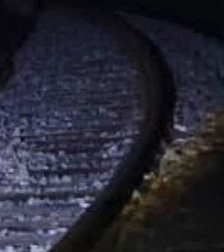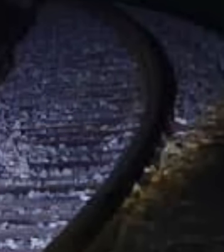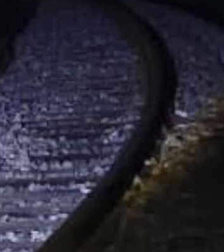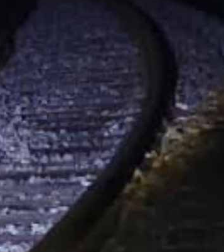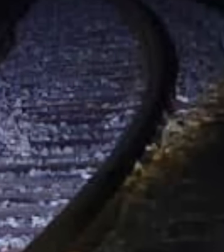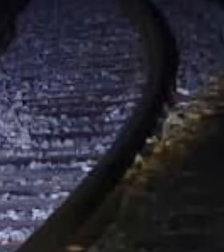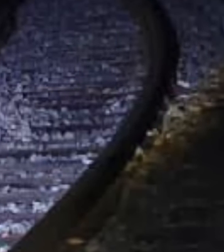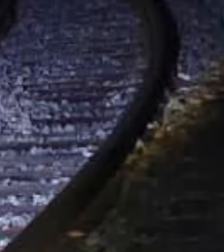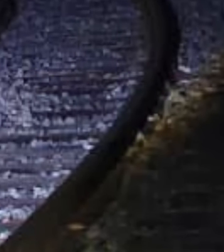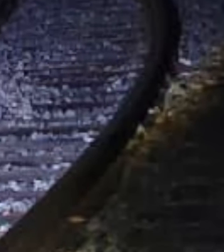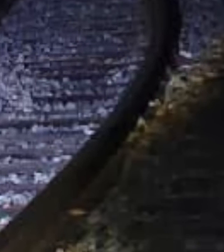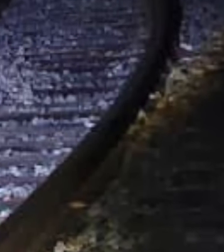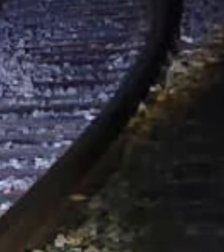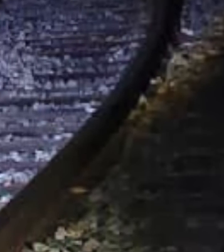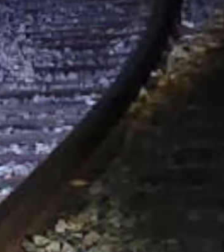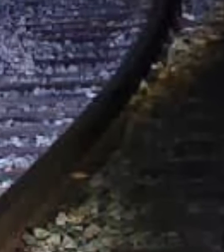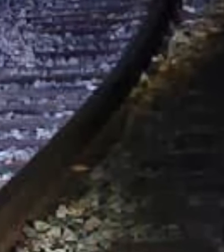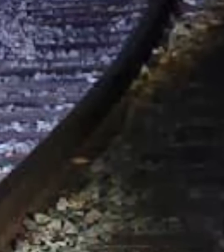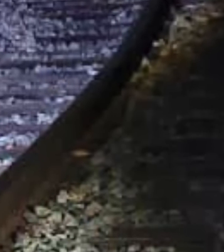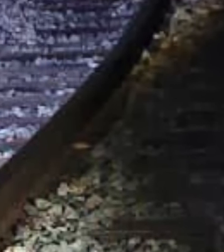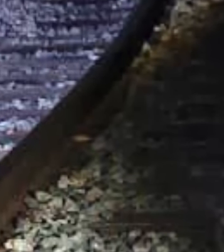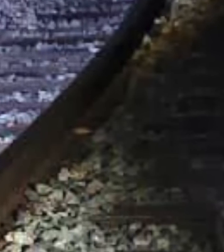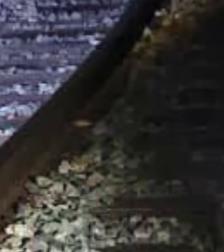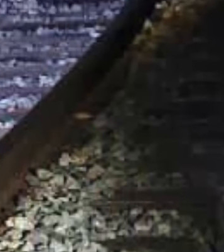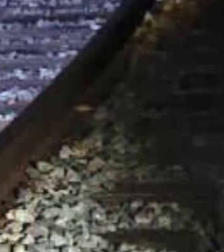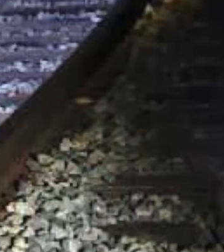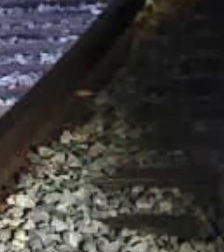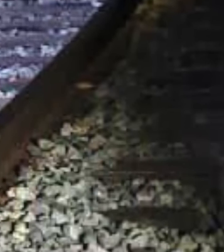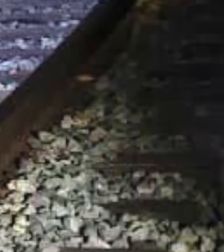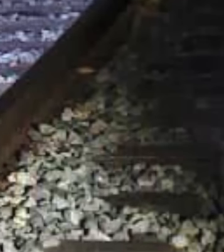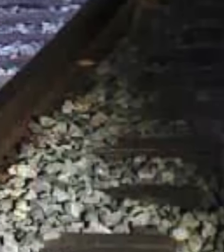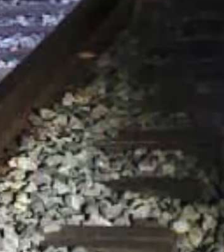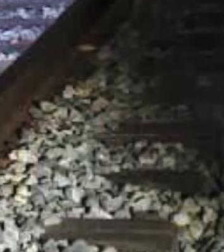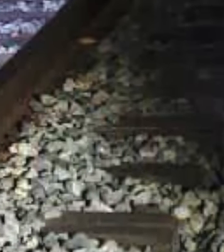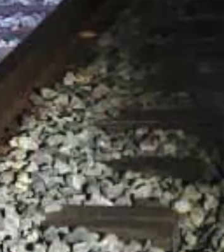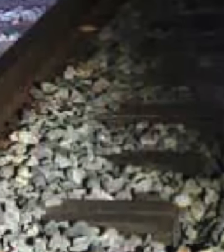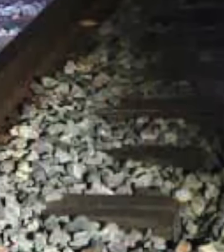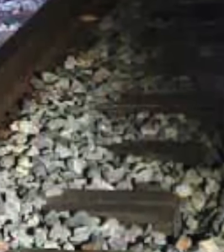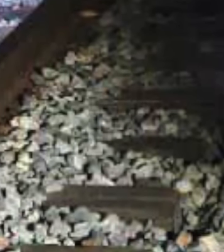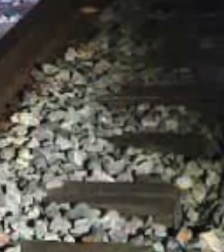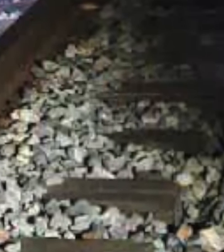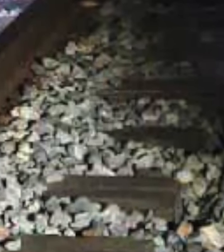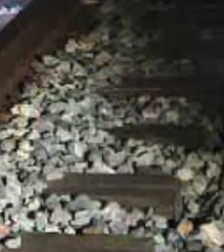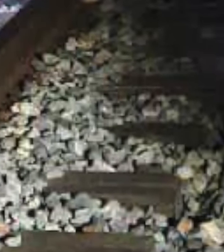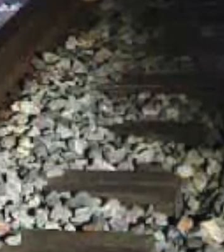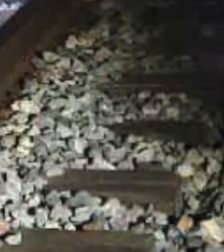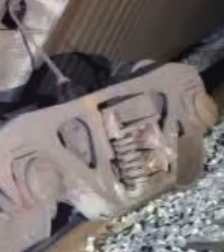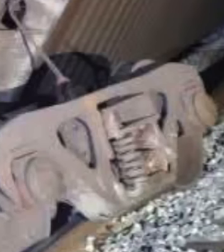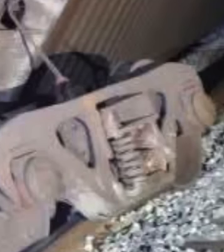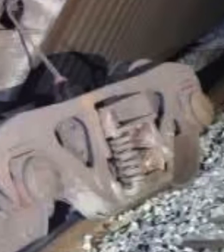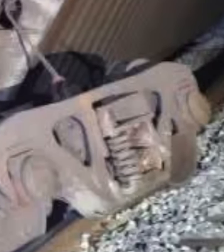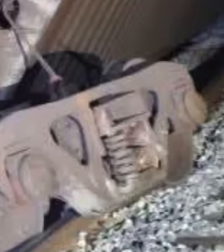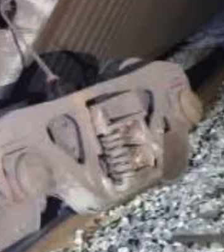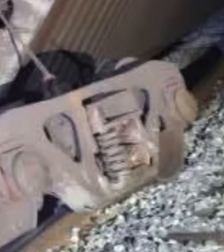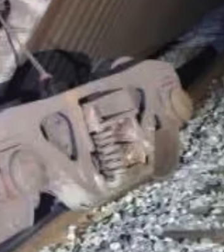panorama aparatoso. Vagones fuera de las vías, ruedas desprendidas y rieles fracturados.